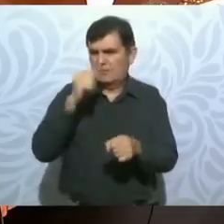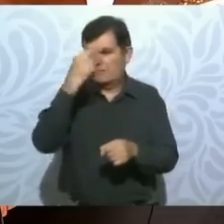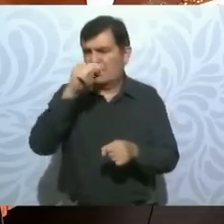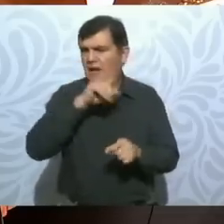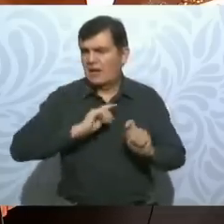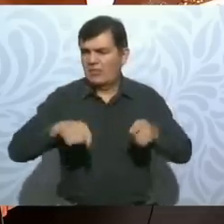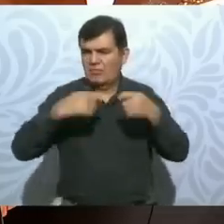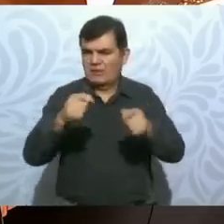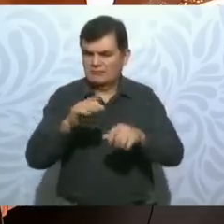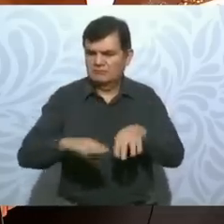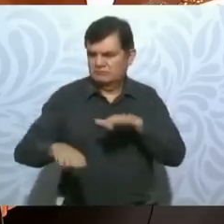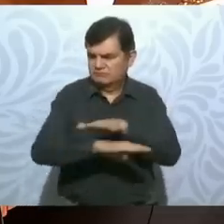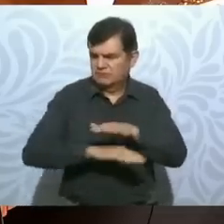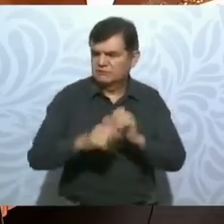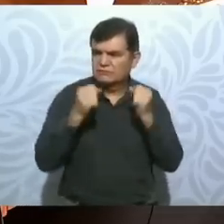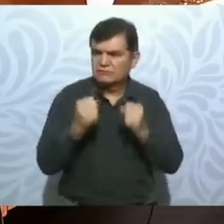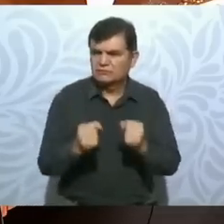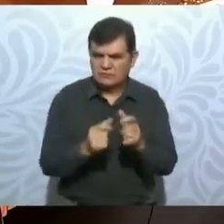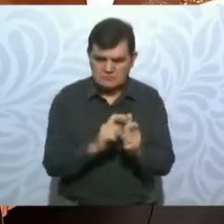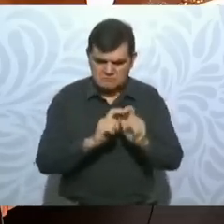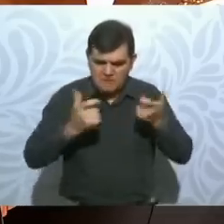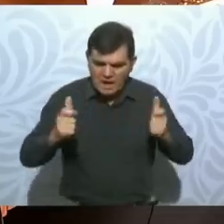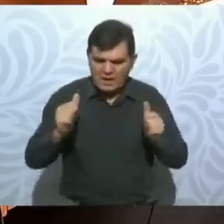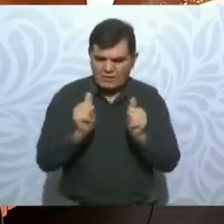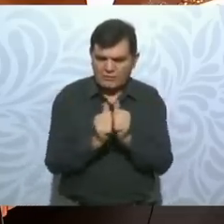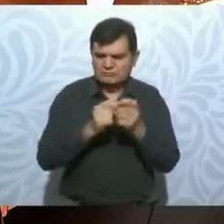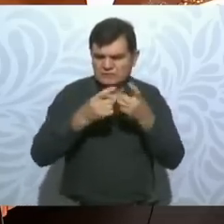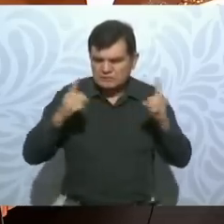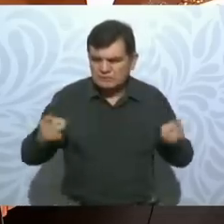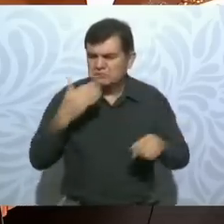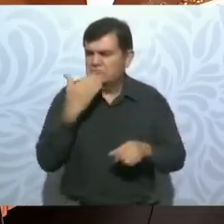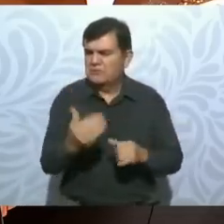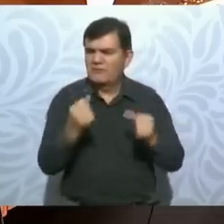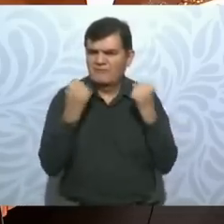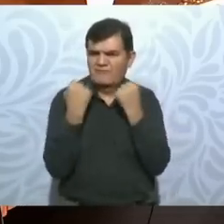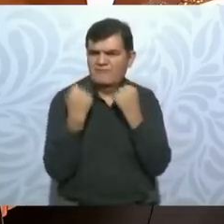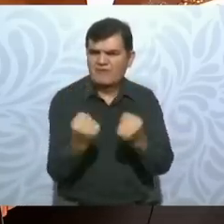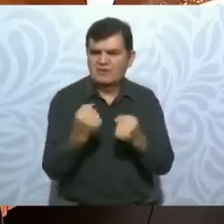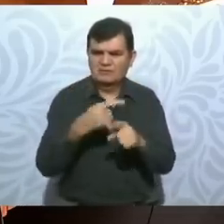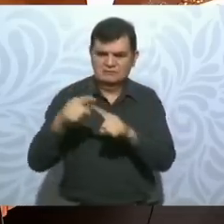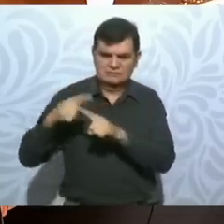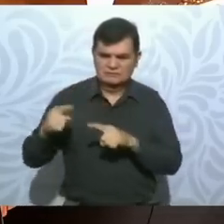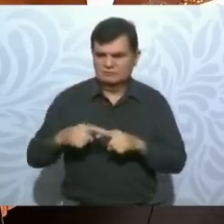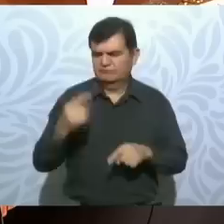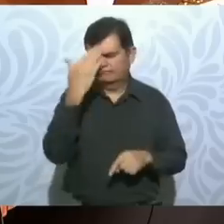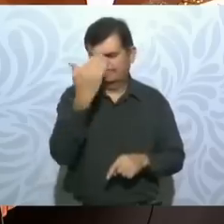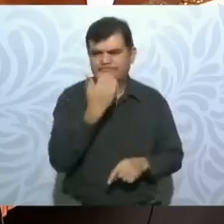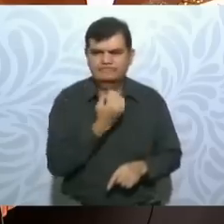su estabilidad su crecimiento su desarrollo y el fortalecimiento de sus capacidades recientemente